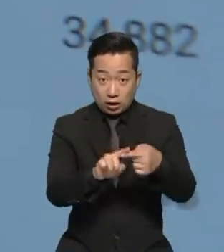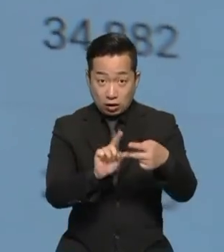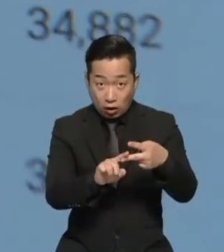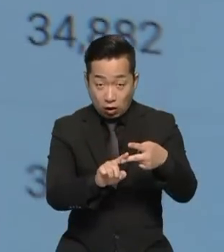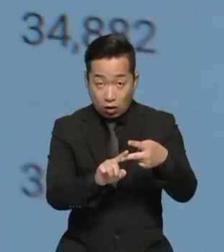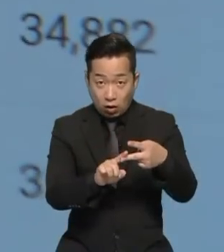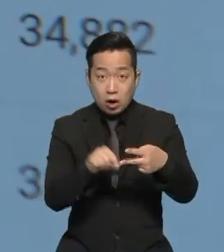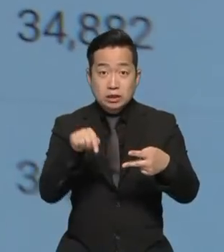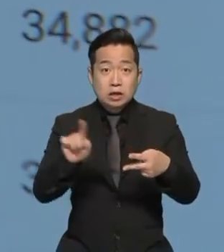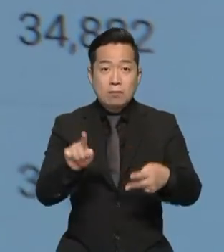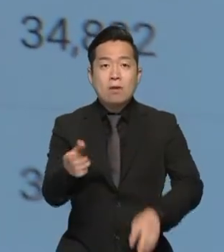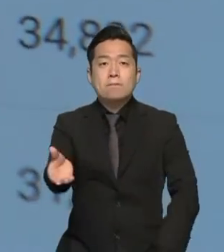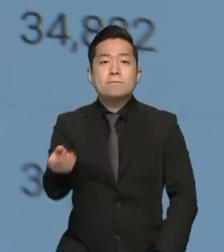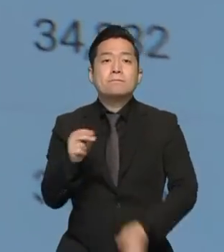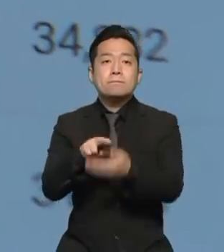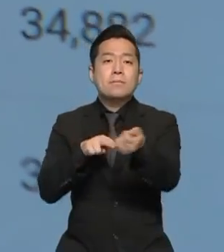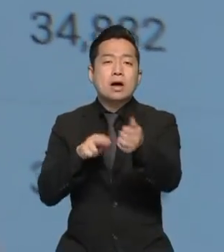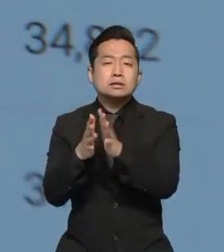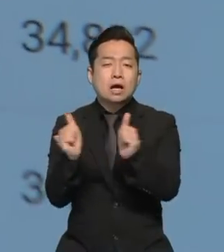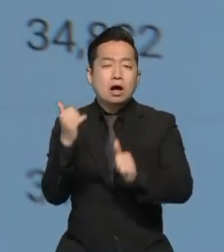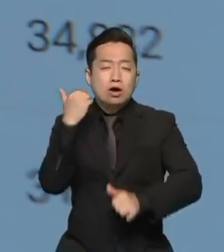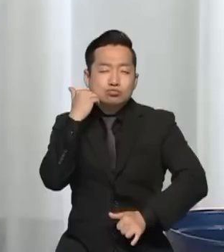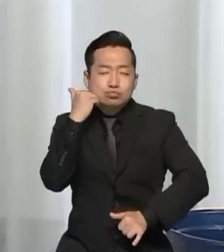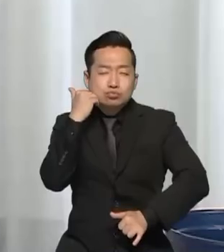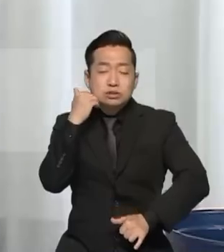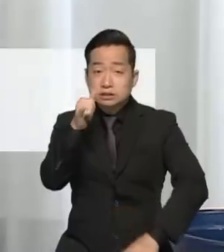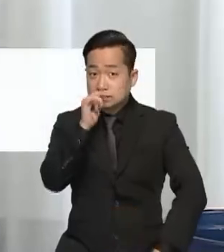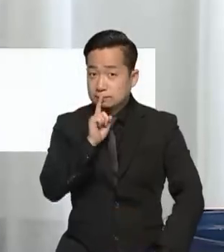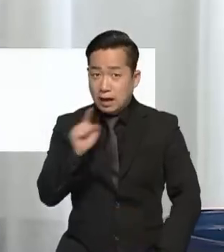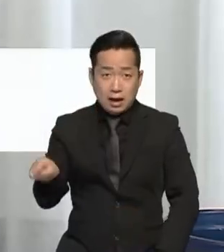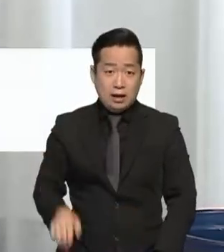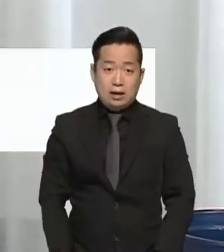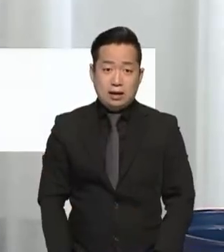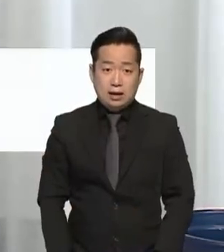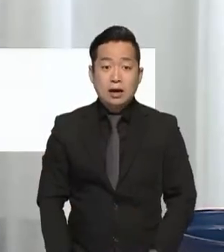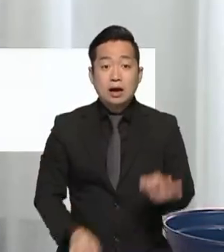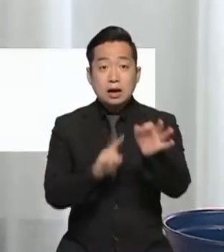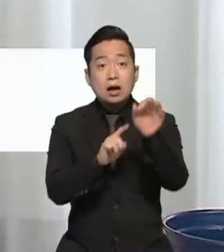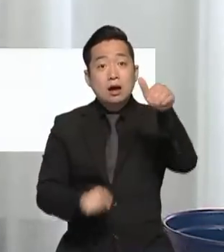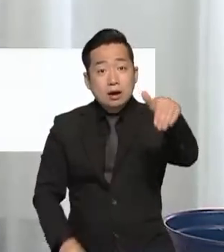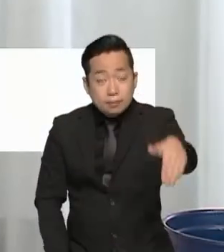있다는 겁니다.